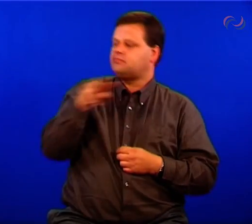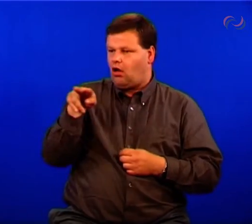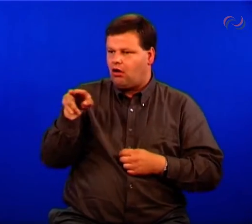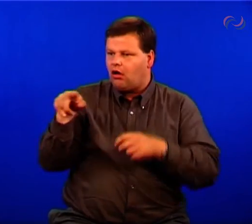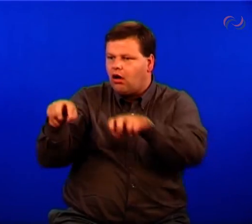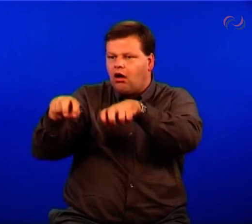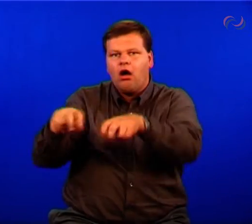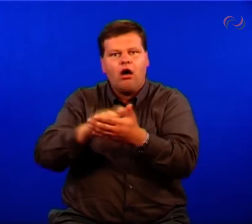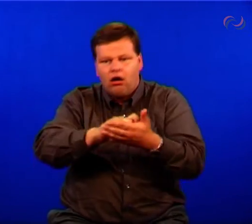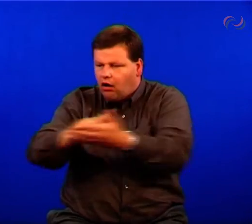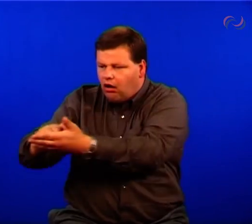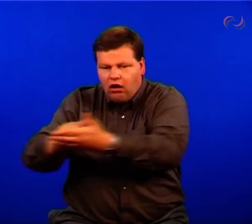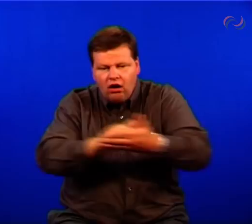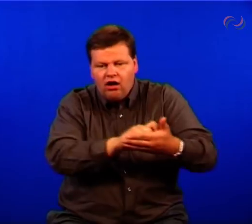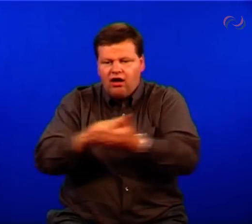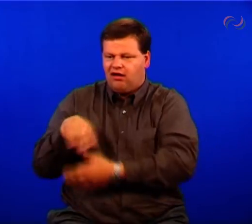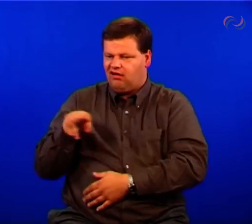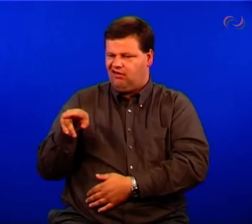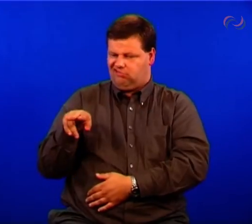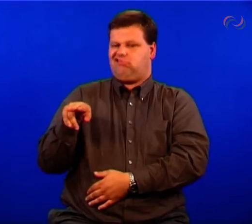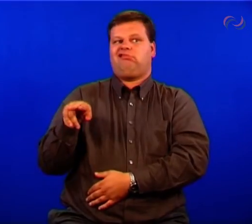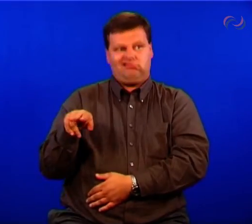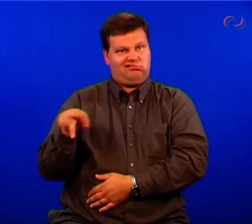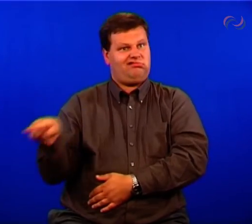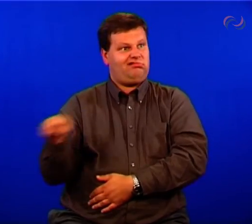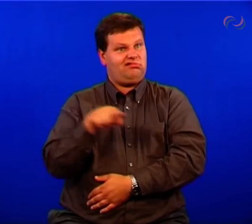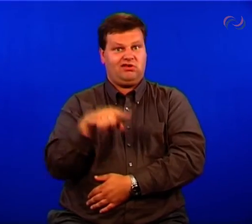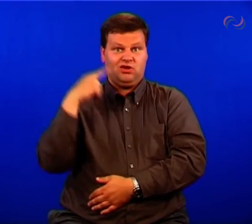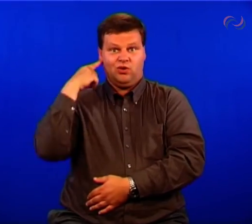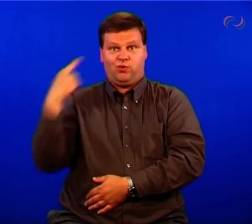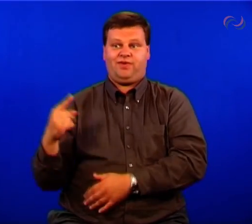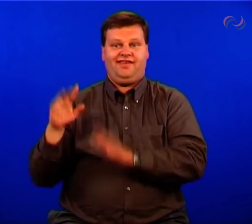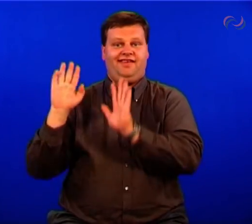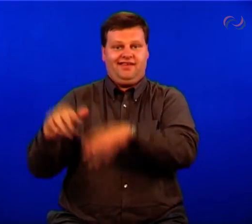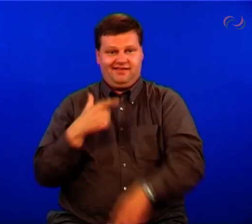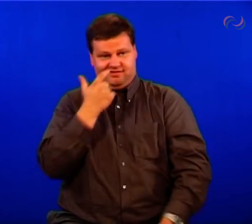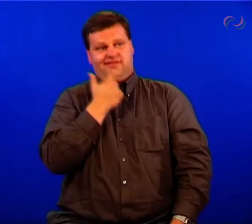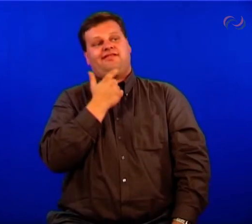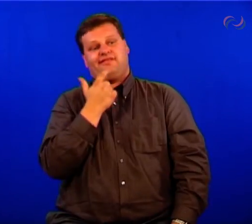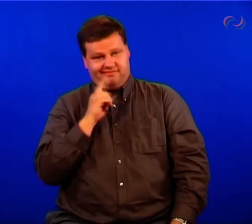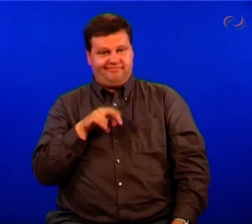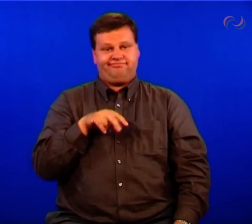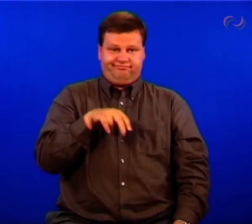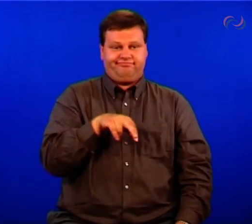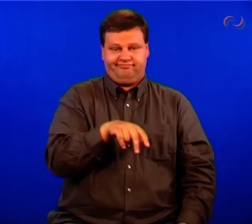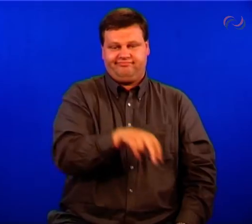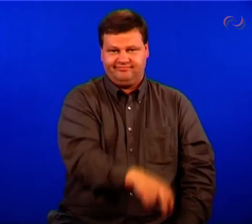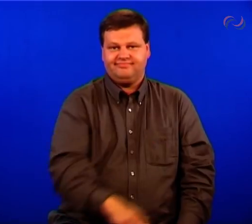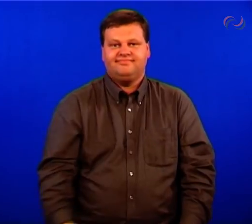Honum varð litið á mennina sem héldu áfram að skrifa sín á milli. Þeir eru báðir heyrandi! Síðan glotti hann og gekk út.